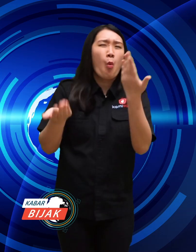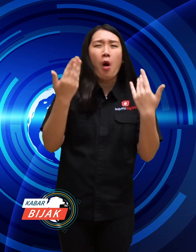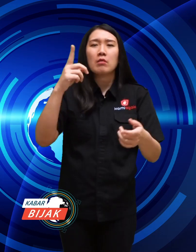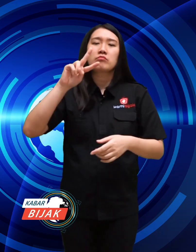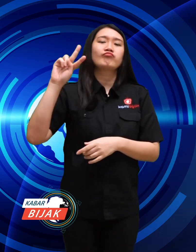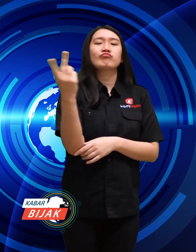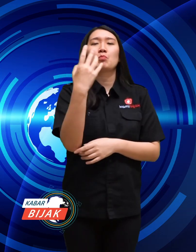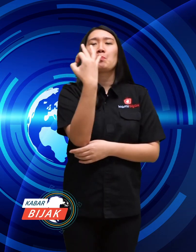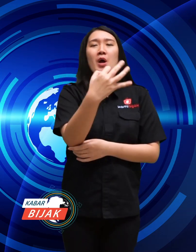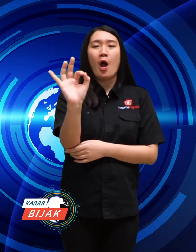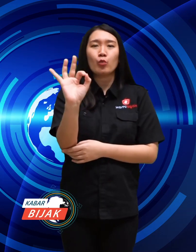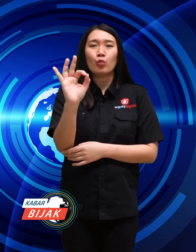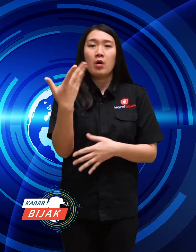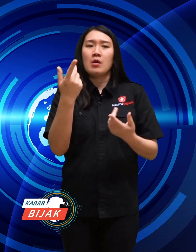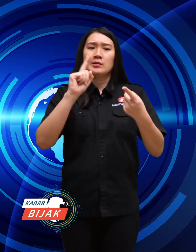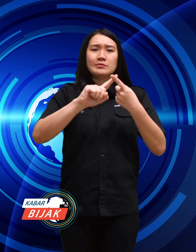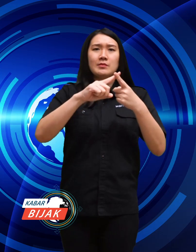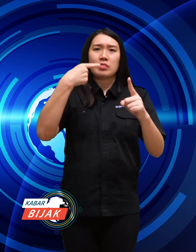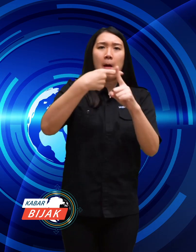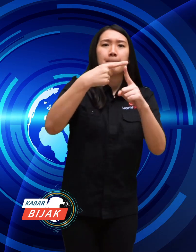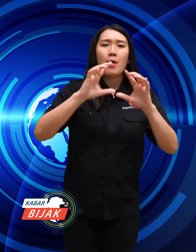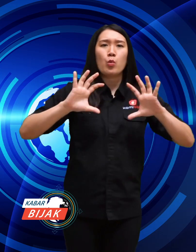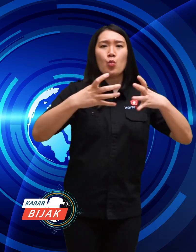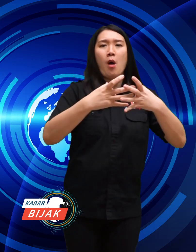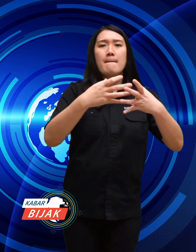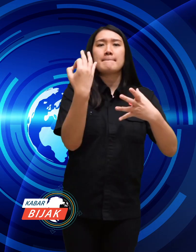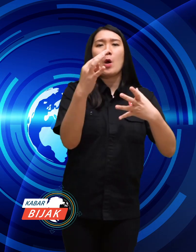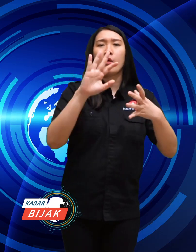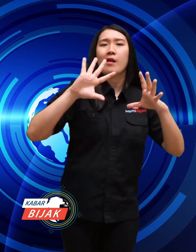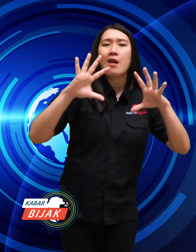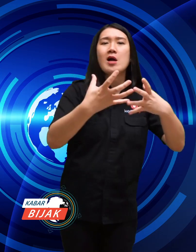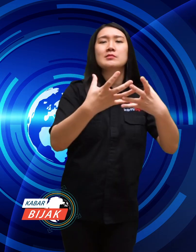dan dibongkar ganti baru serta ditambahkan ruangan kelas,